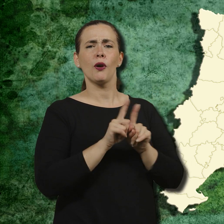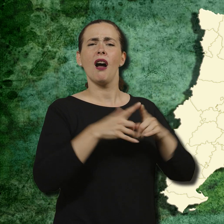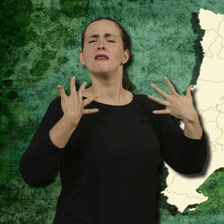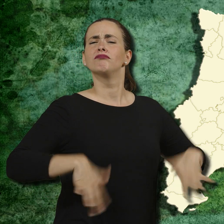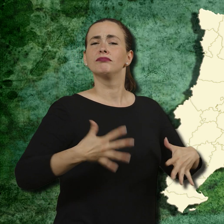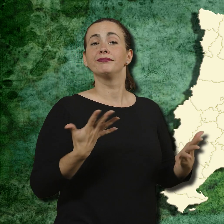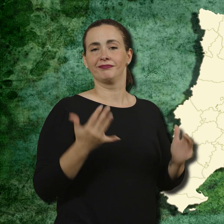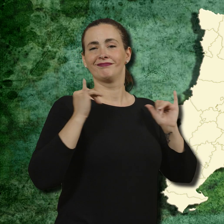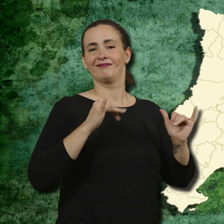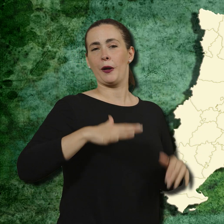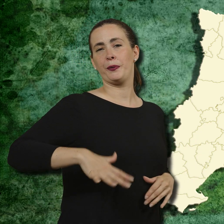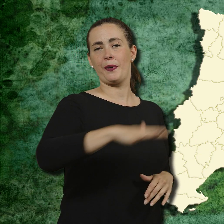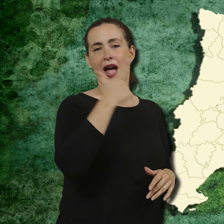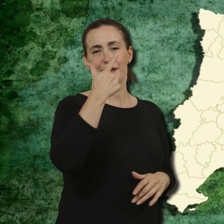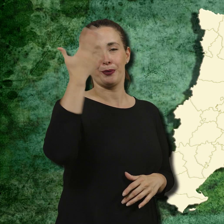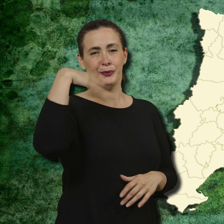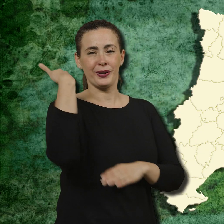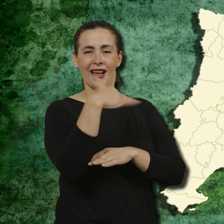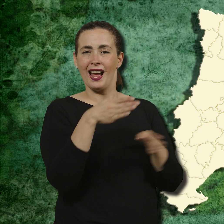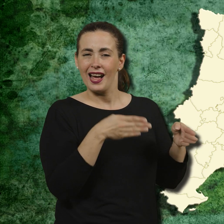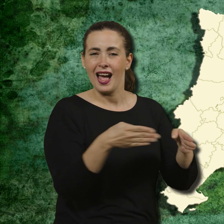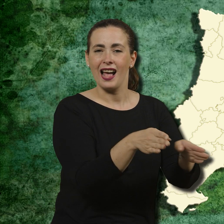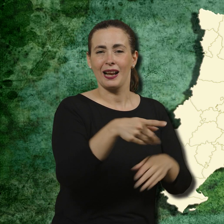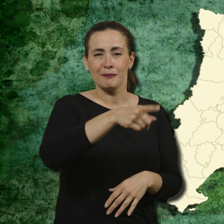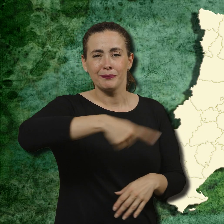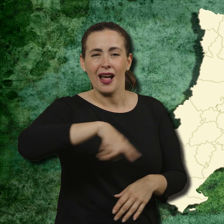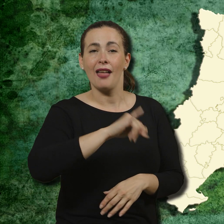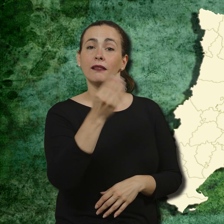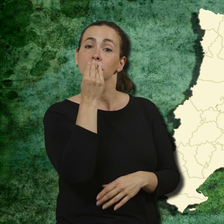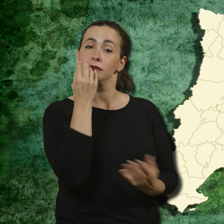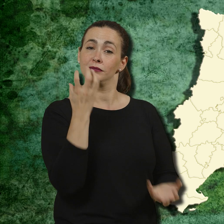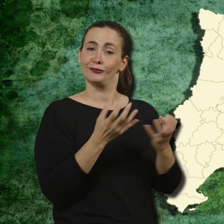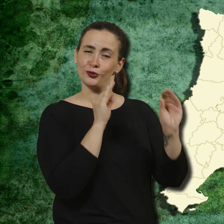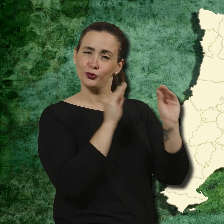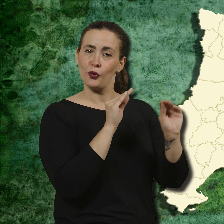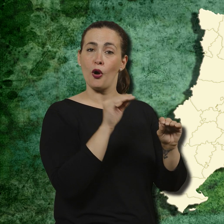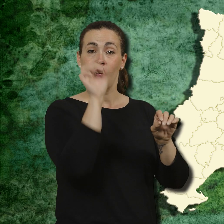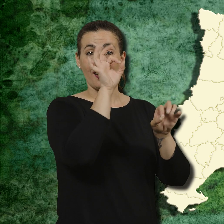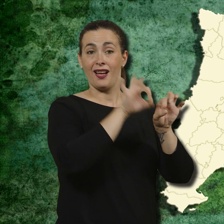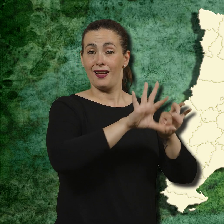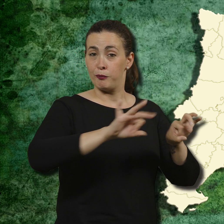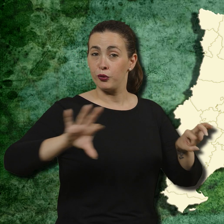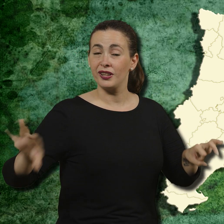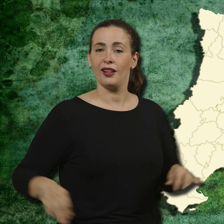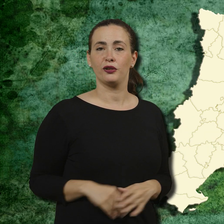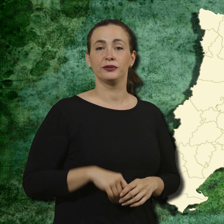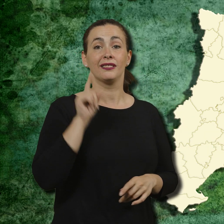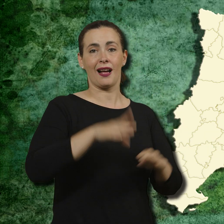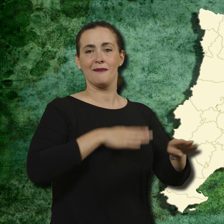Imprescindible: Passejar pels carrerons i les places del nucli antic. Tastar-ne la cuina típica i els embotits.